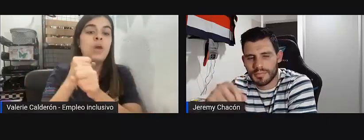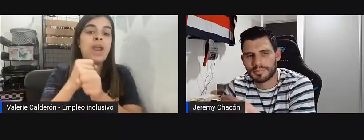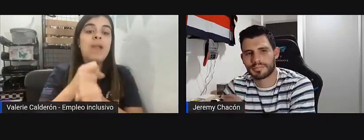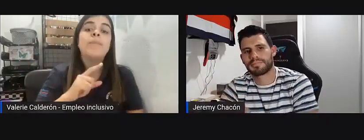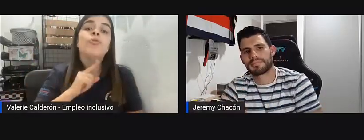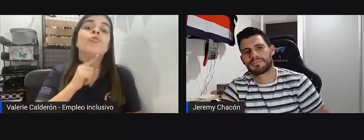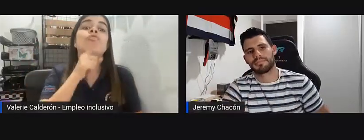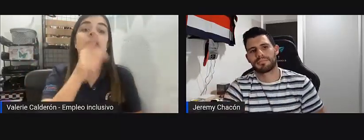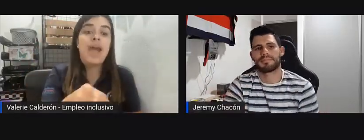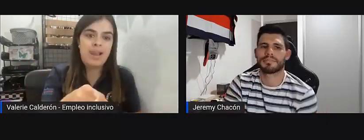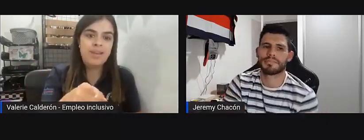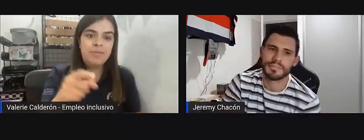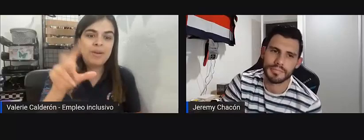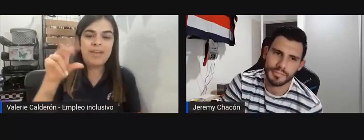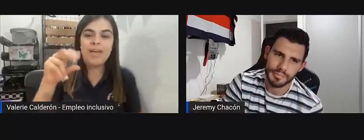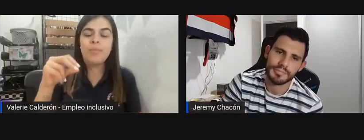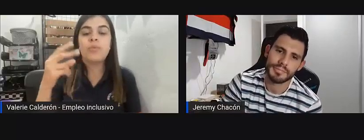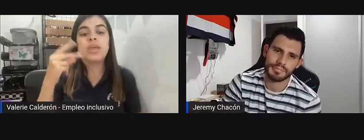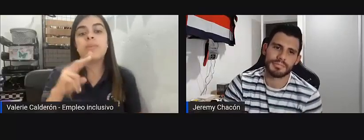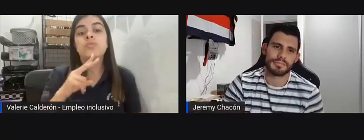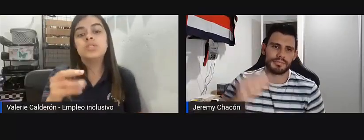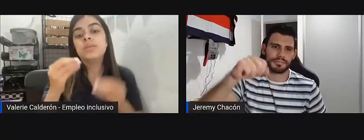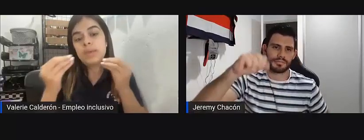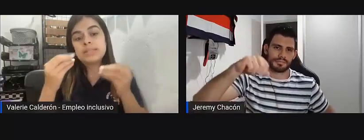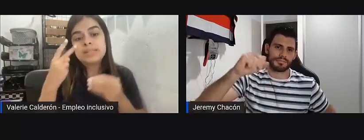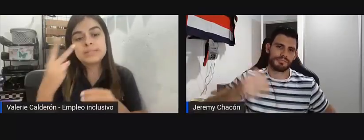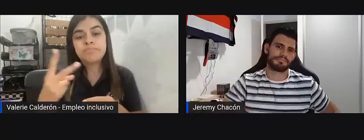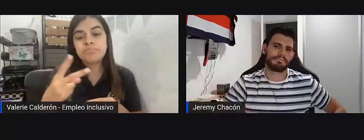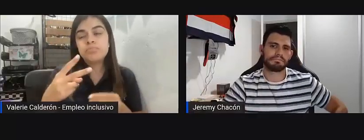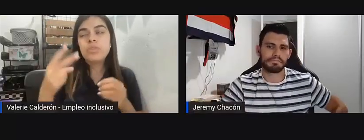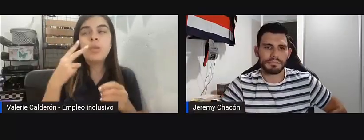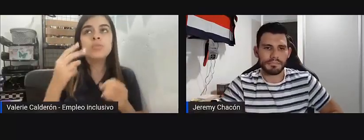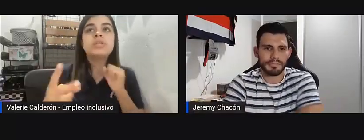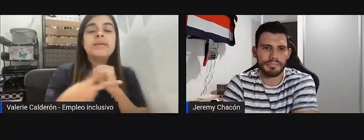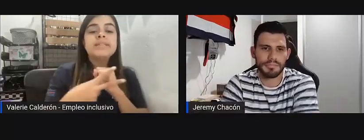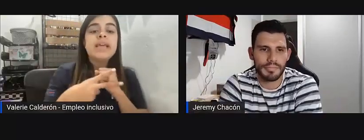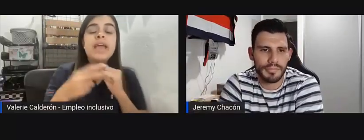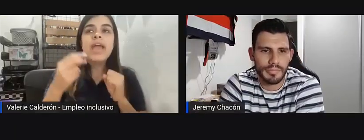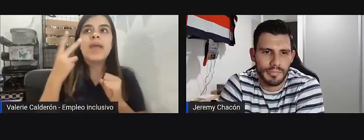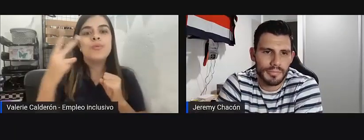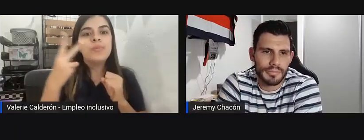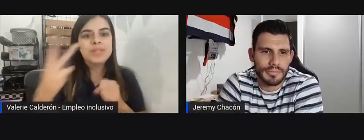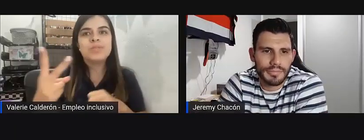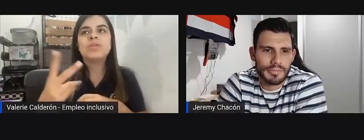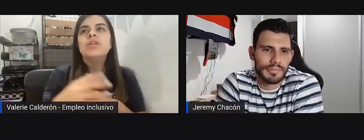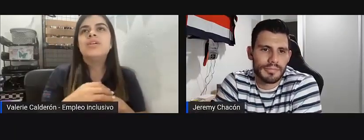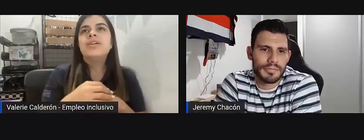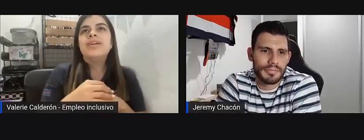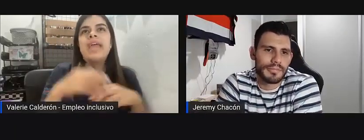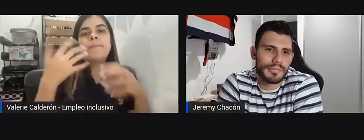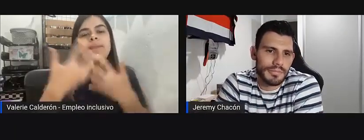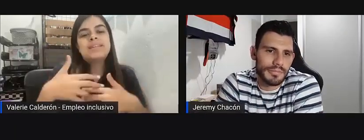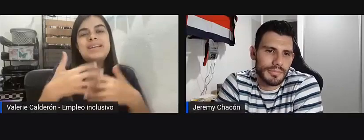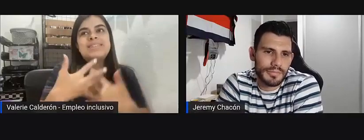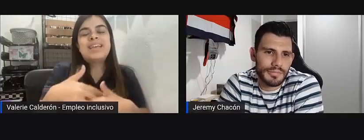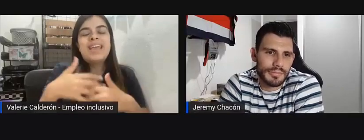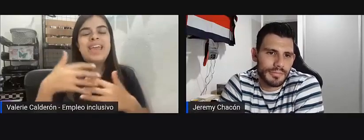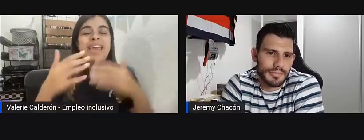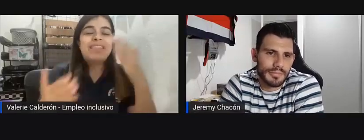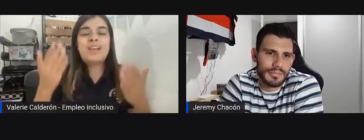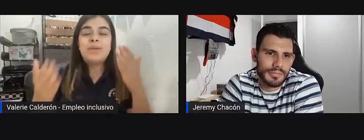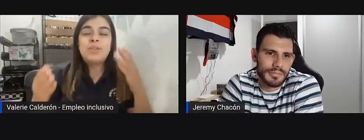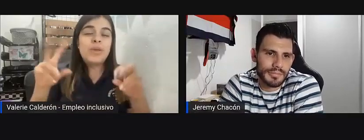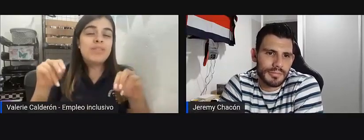laboral pero un real verdad porque muchas veces muchas veces hemos visto empresas que tal vez no